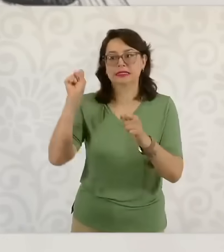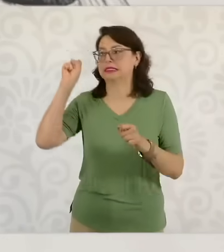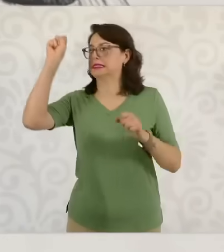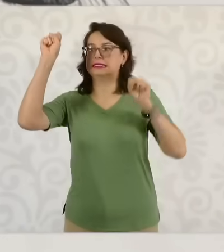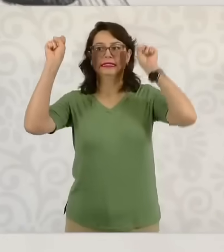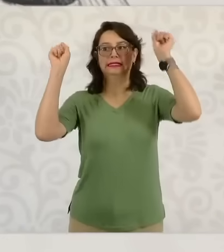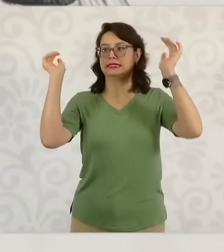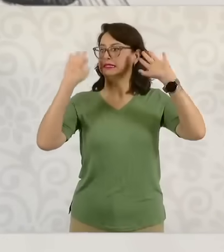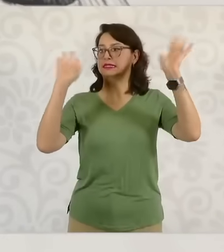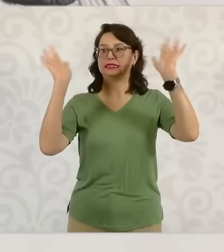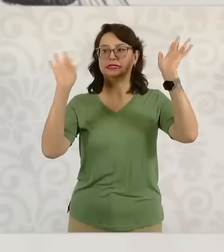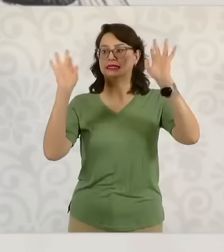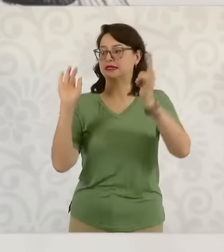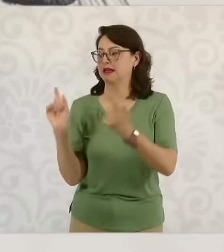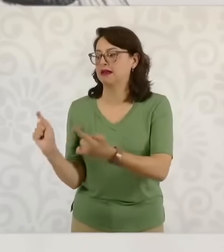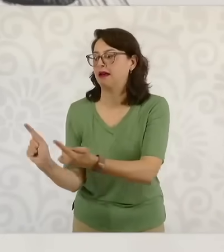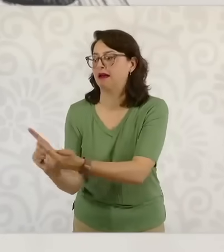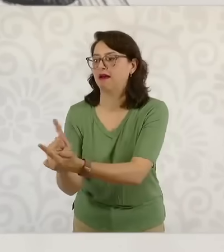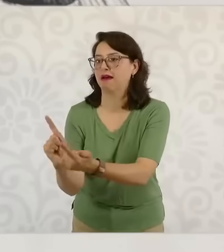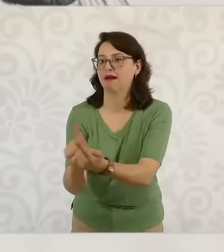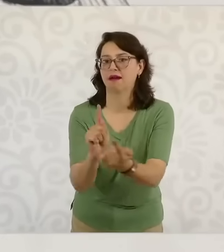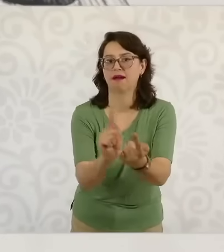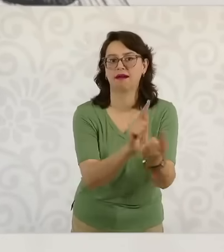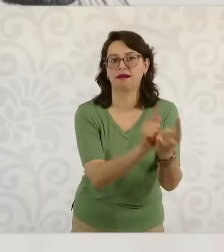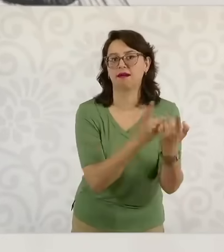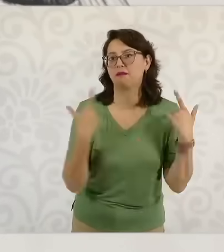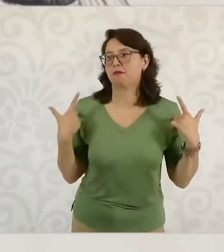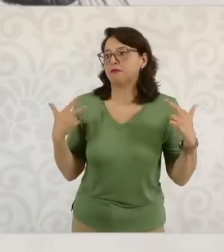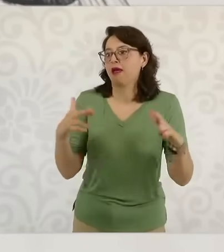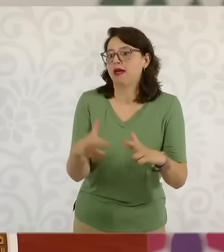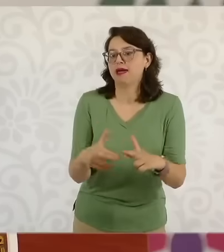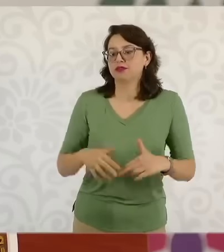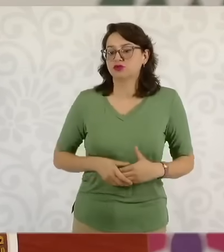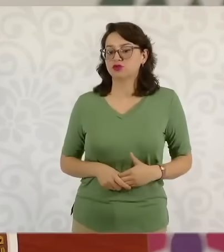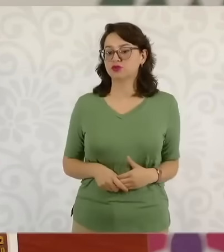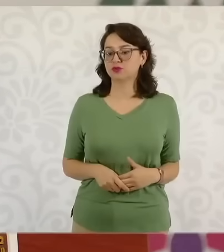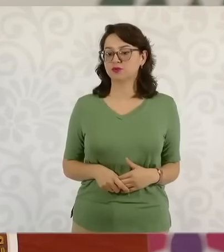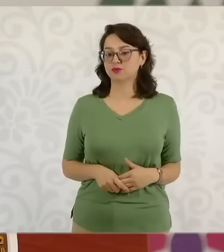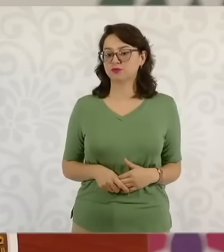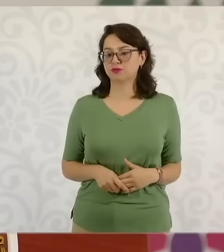no queremos acordarlo con las cúpulas sindicales ni con la ente ni con el cente queremos que